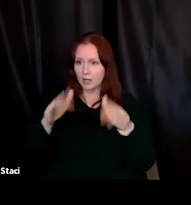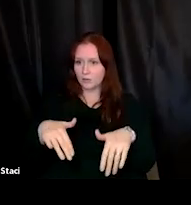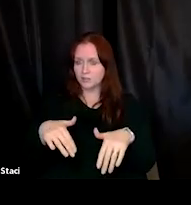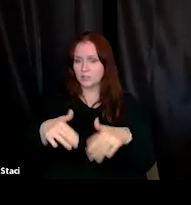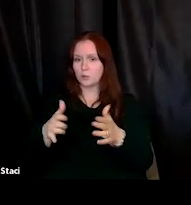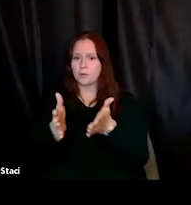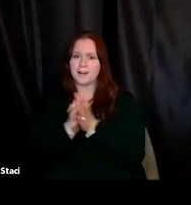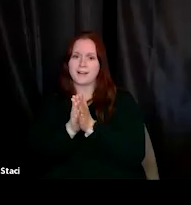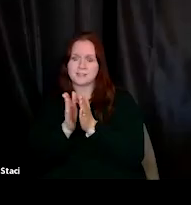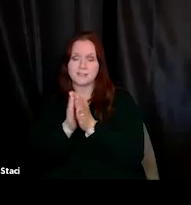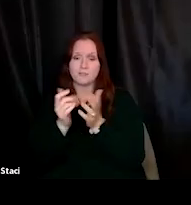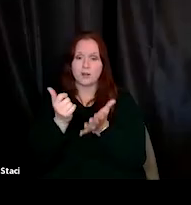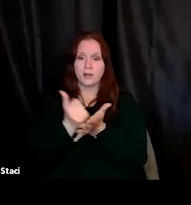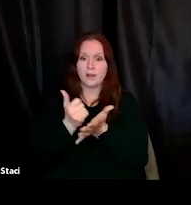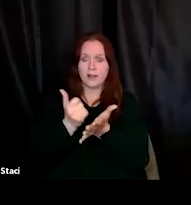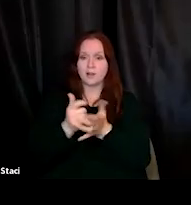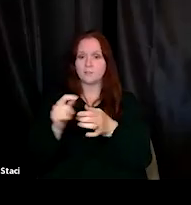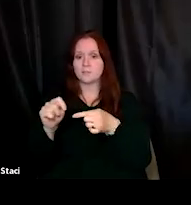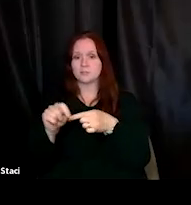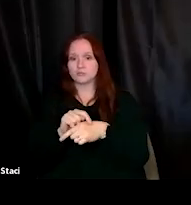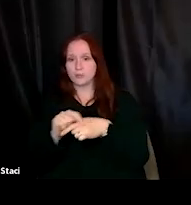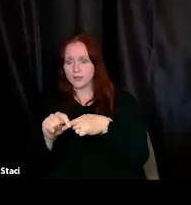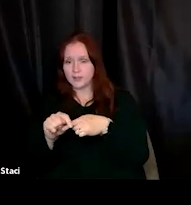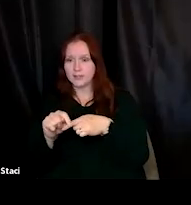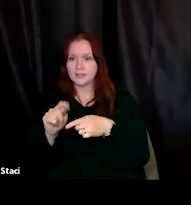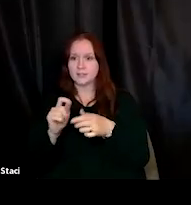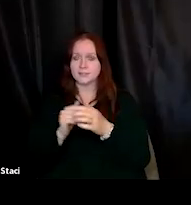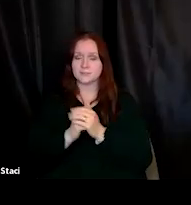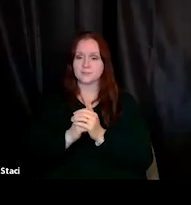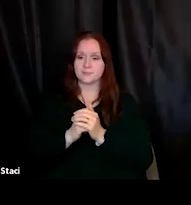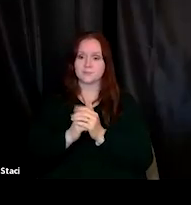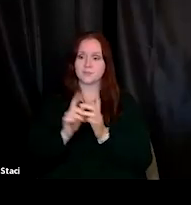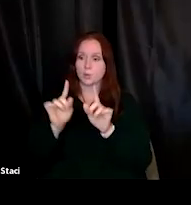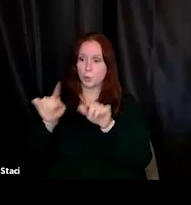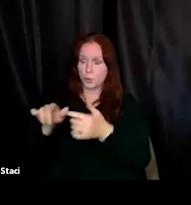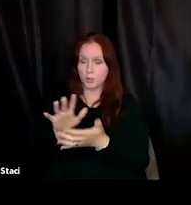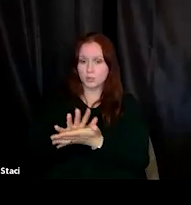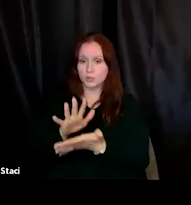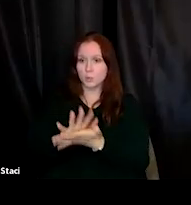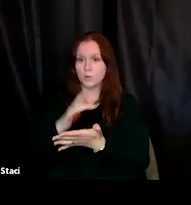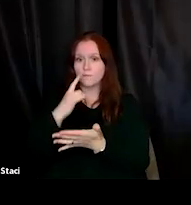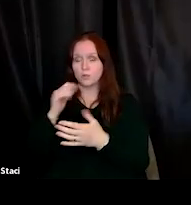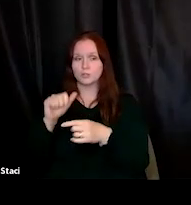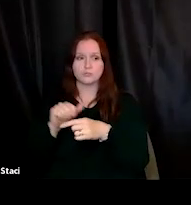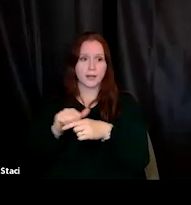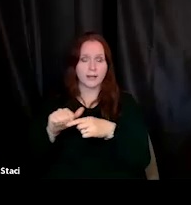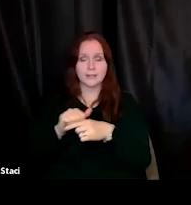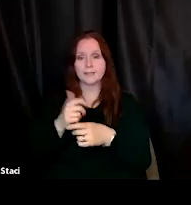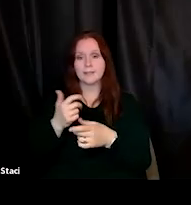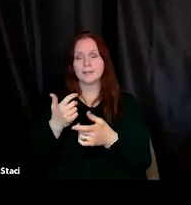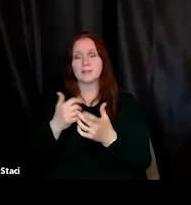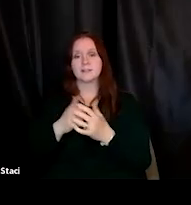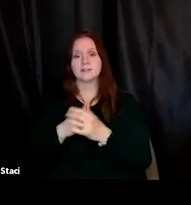buscamos por todos lados para tratar de encontrarlos y no nos damos por vencidos fácilmente. A menudo les digo a mis clientes